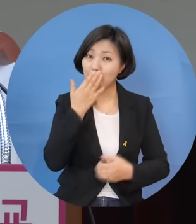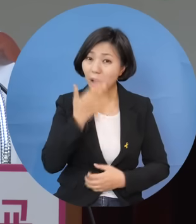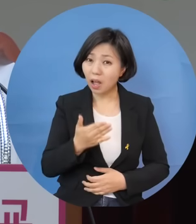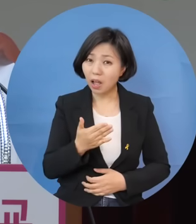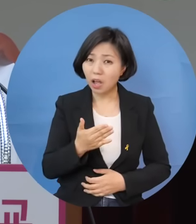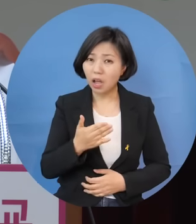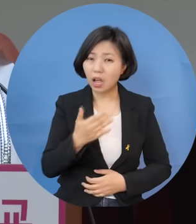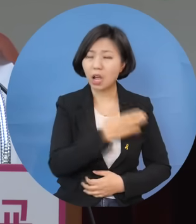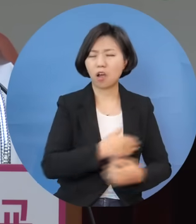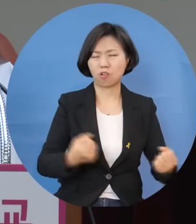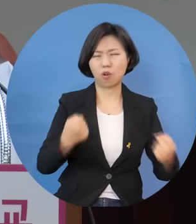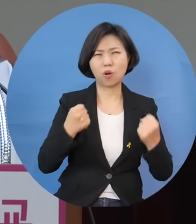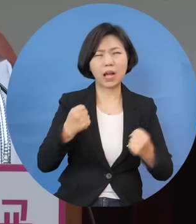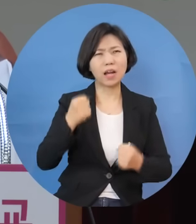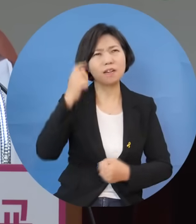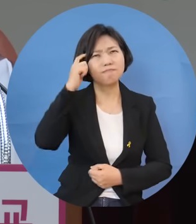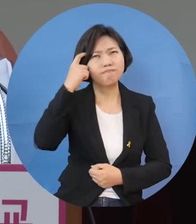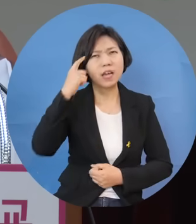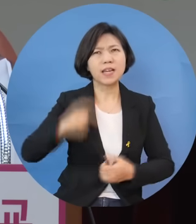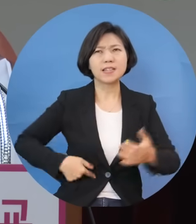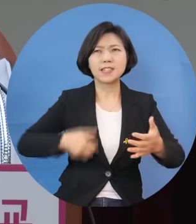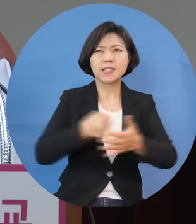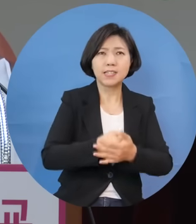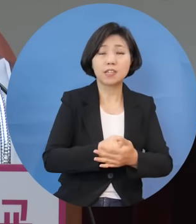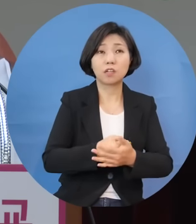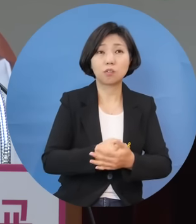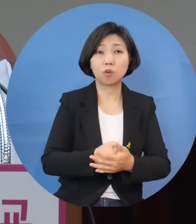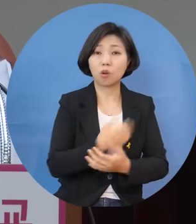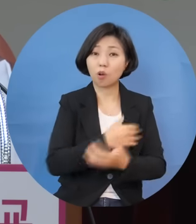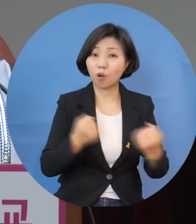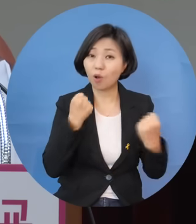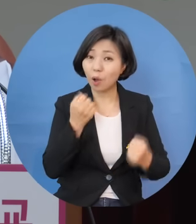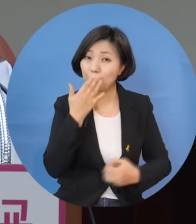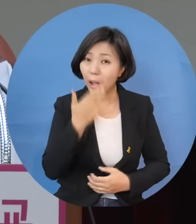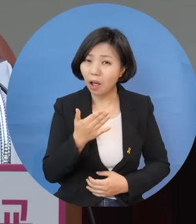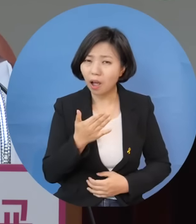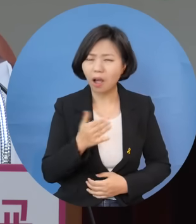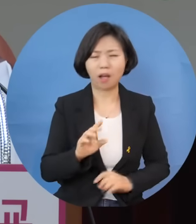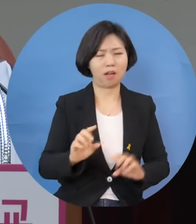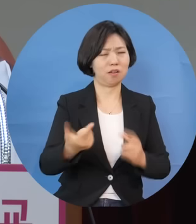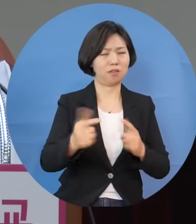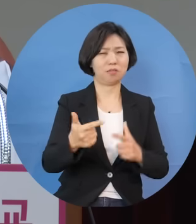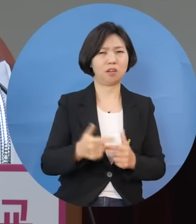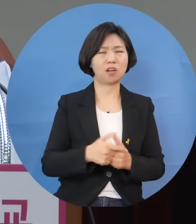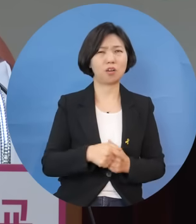'건강해야지' 하고 각오한다고 건강해집니까? 아니에요. 그건, 그런 건 모두 망상이에요.